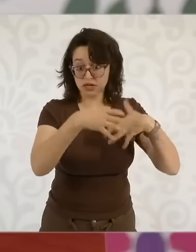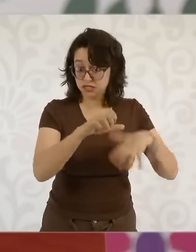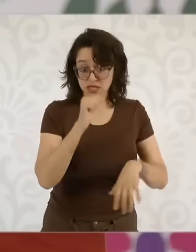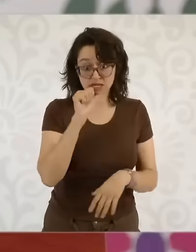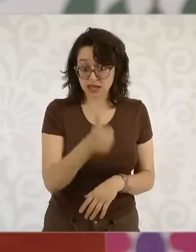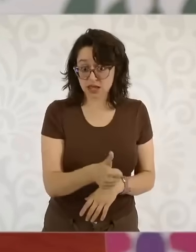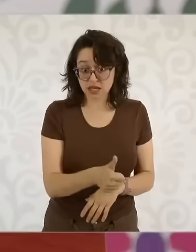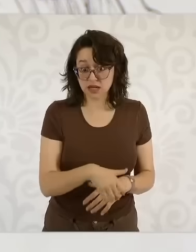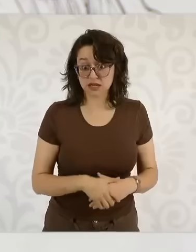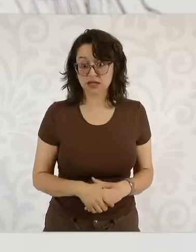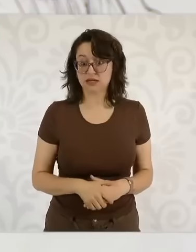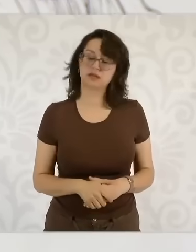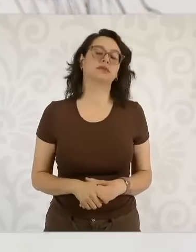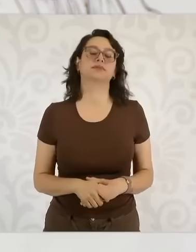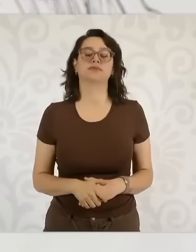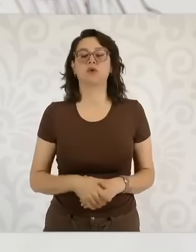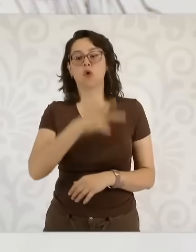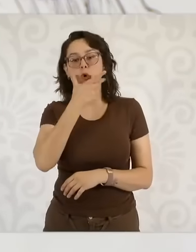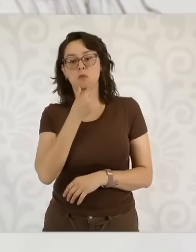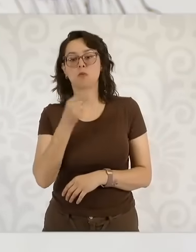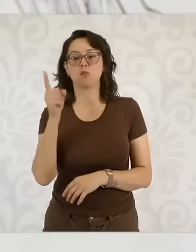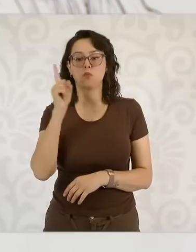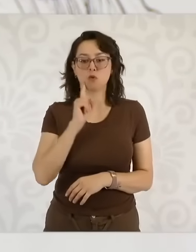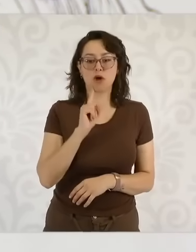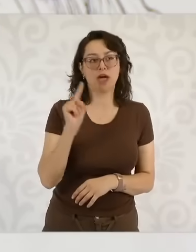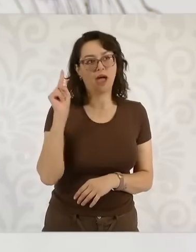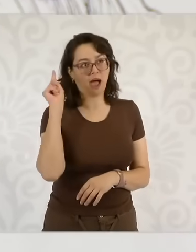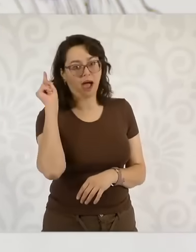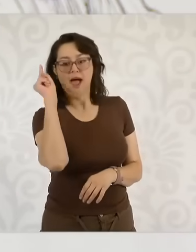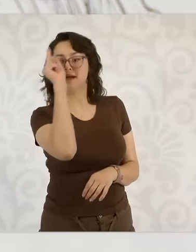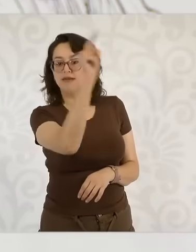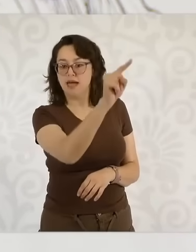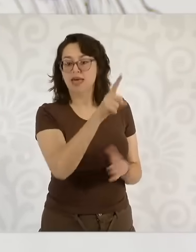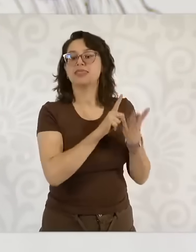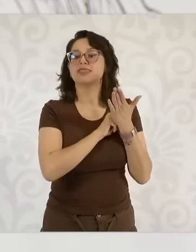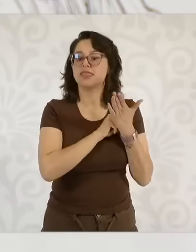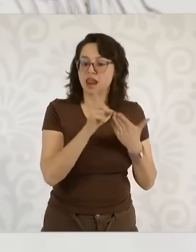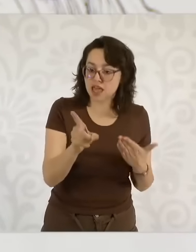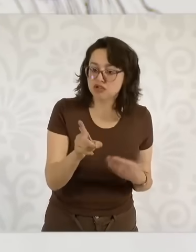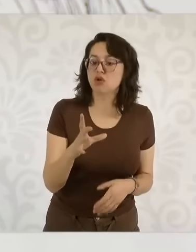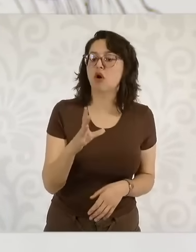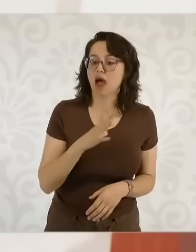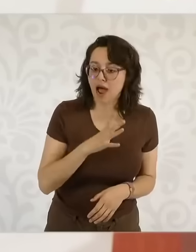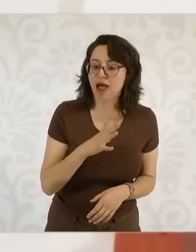Las y los mexicanos allá tienen derechos tienen derecho también a manifestarse